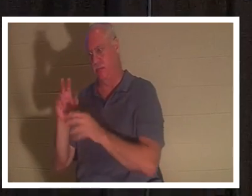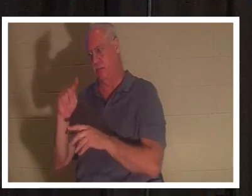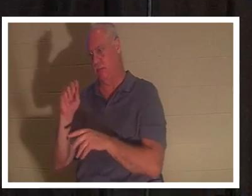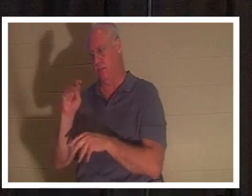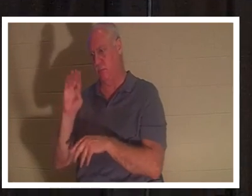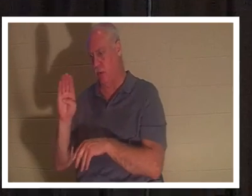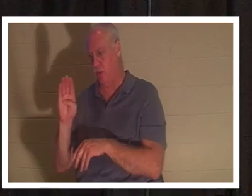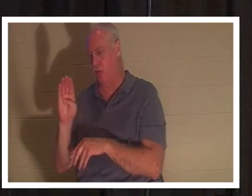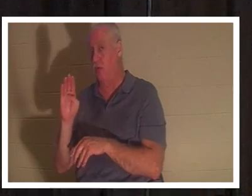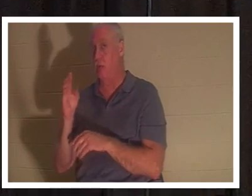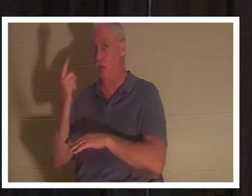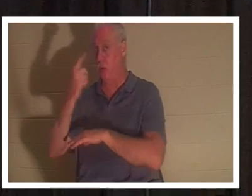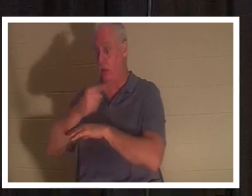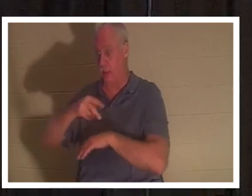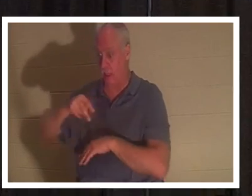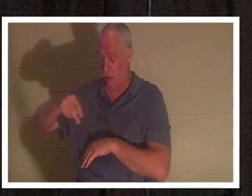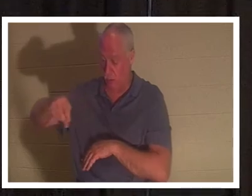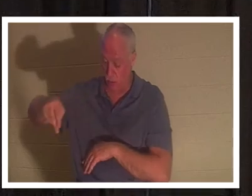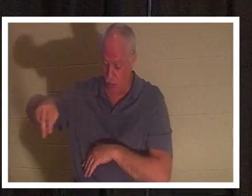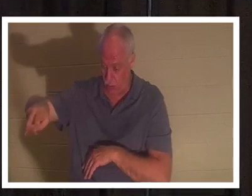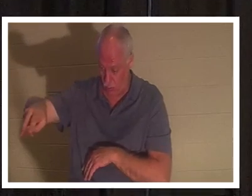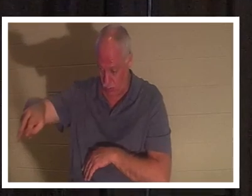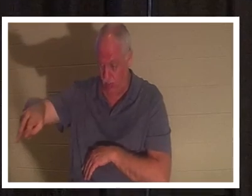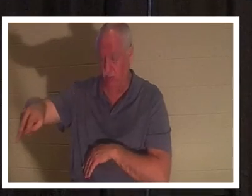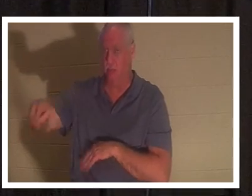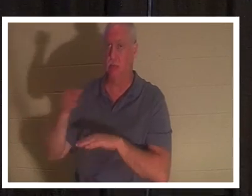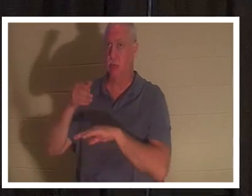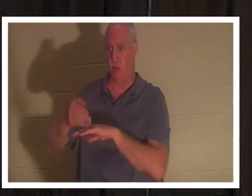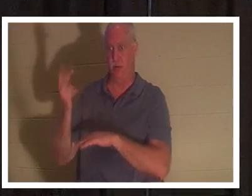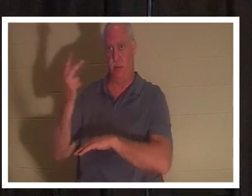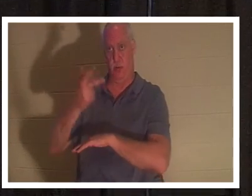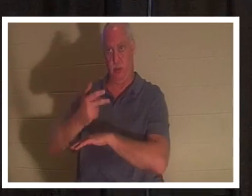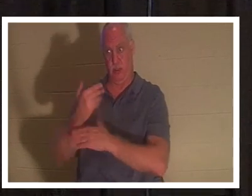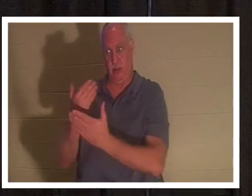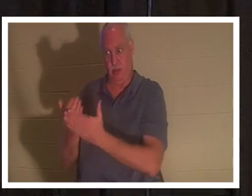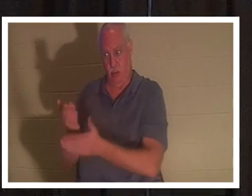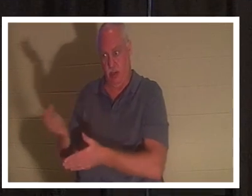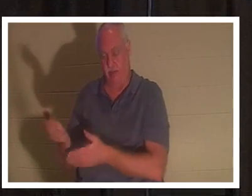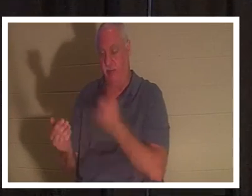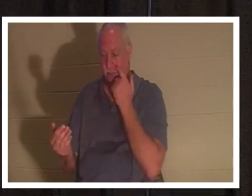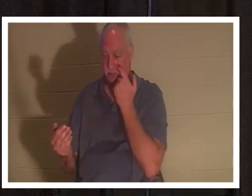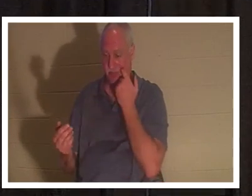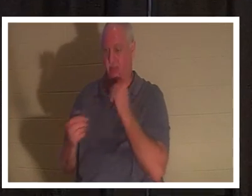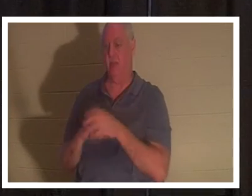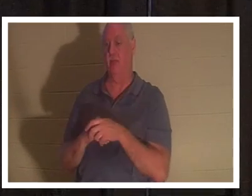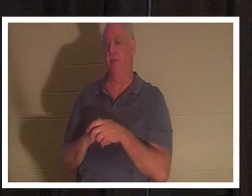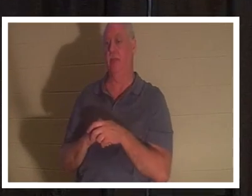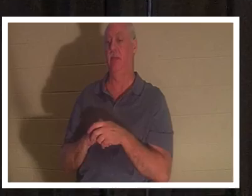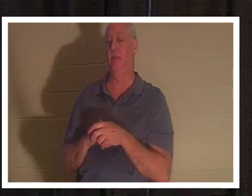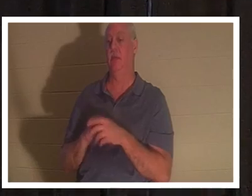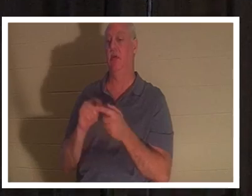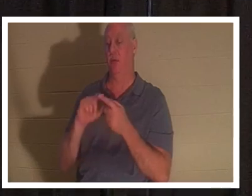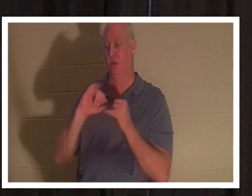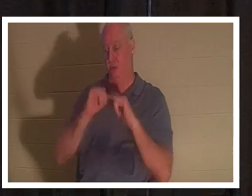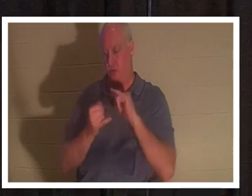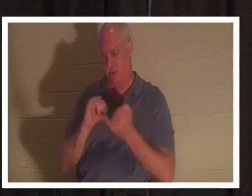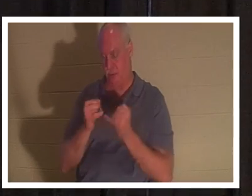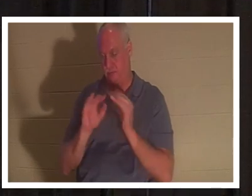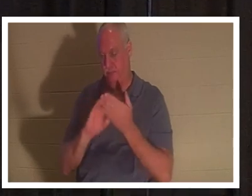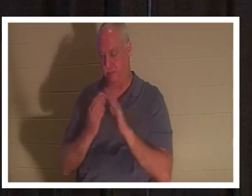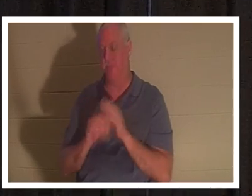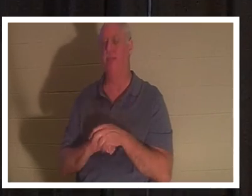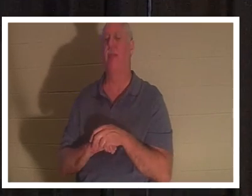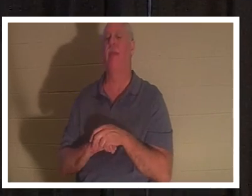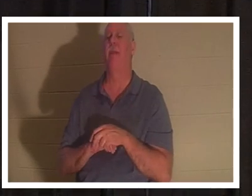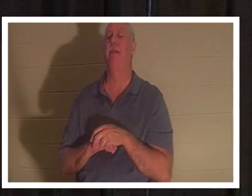ходьбы от того места, где Он был в Вифаваре, вниз по долине реки Иордан до Иерусалима. Итак, почему